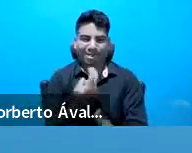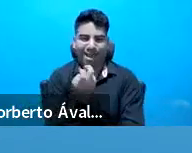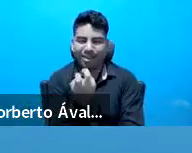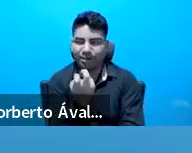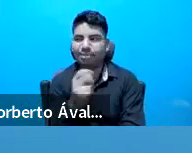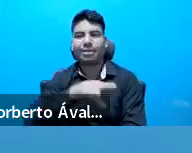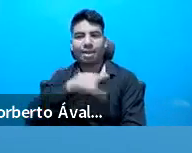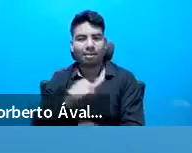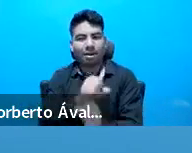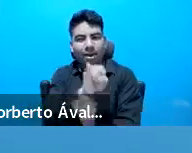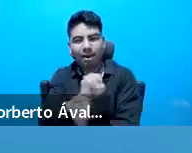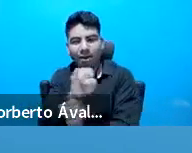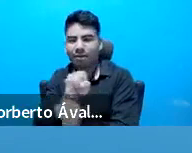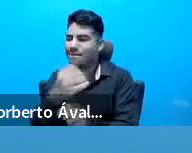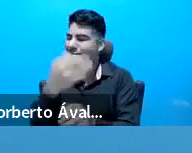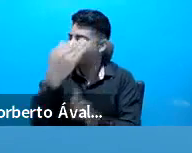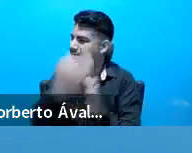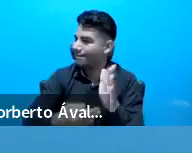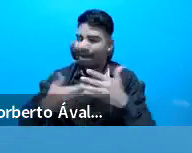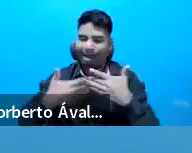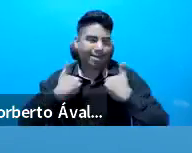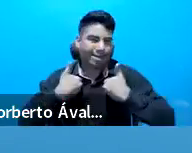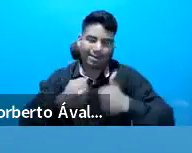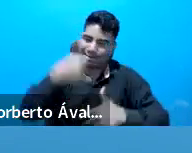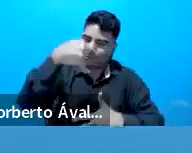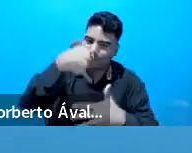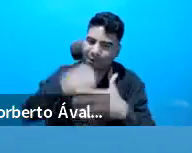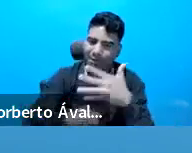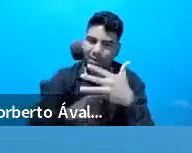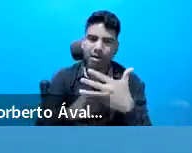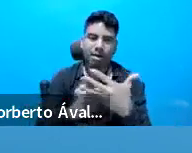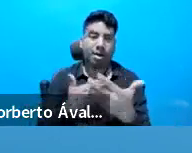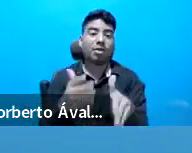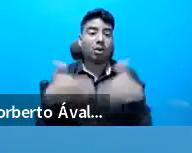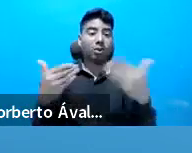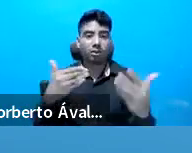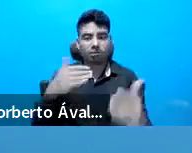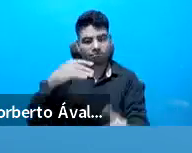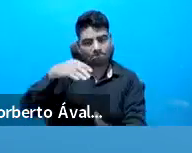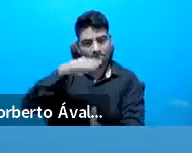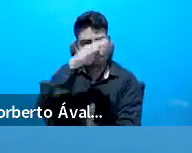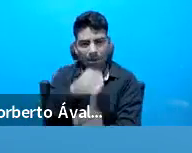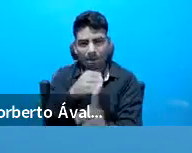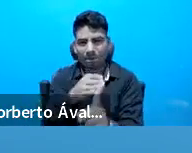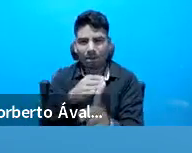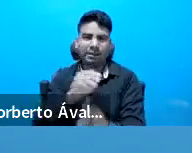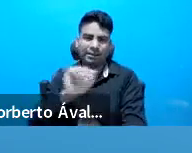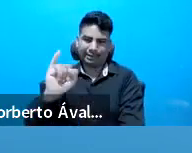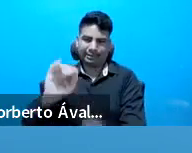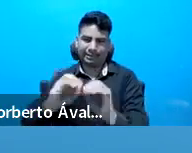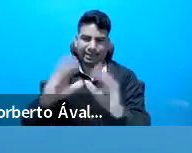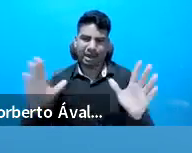y después nos y después nos dimos cuenta que en realidad no es te nos que te nos quisimos enfocar nos quisimos enfocar solo en el concepto lógico lógico, porque queríamos